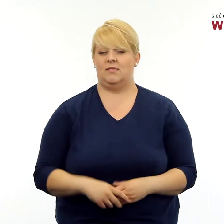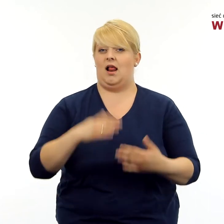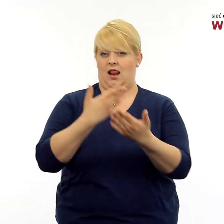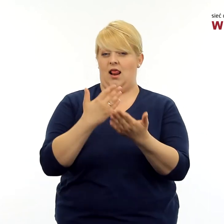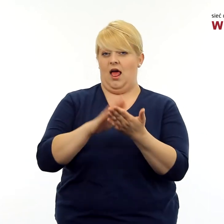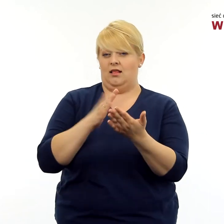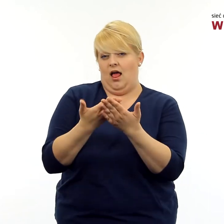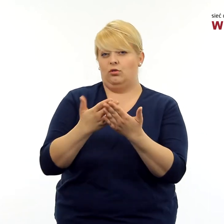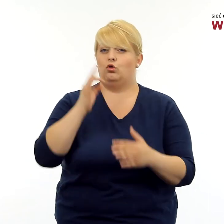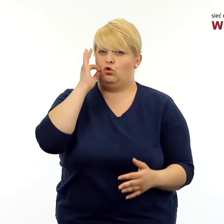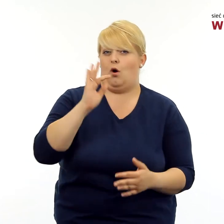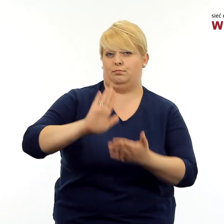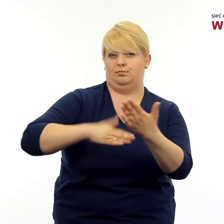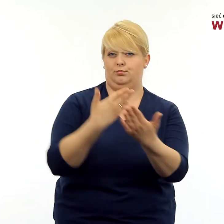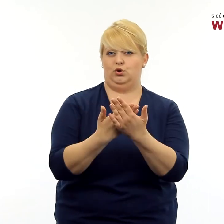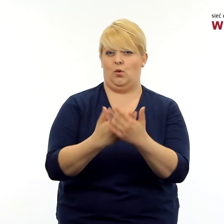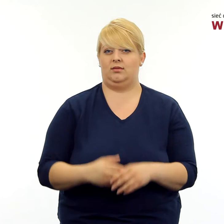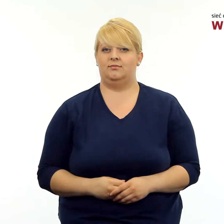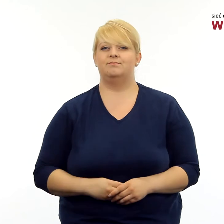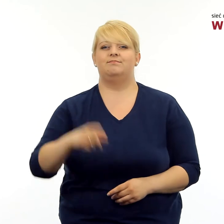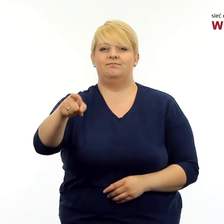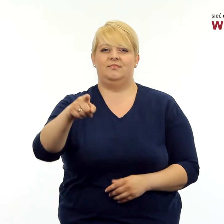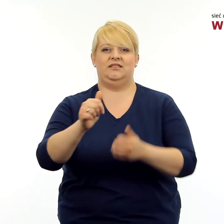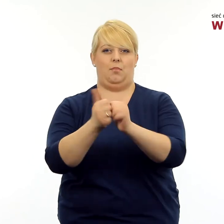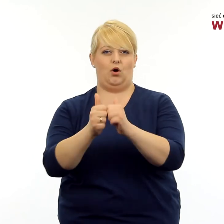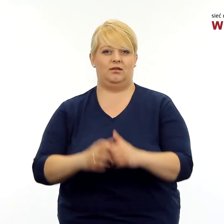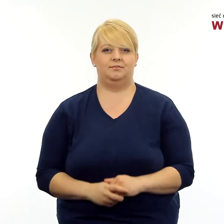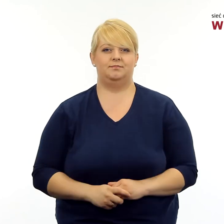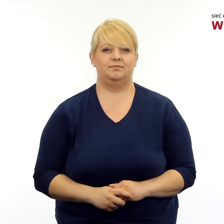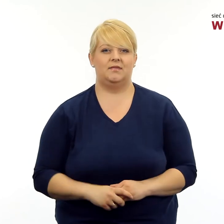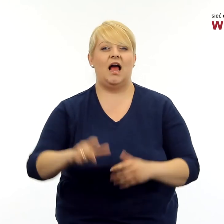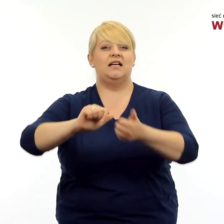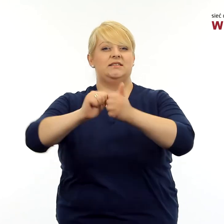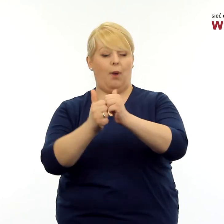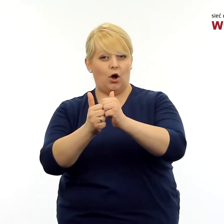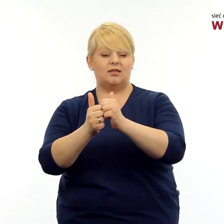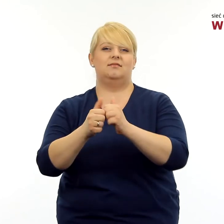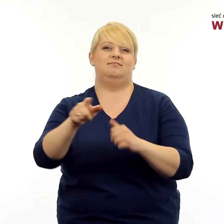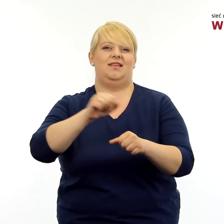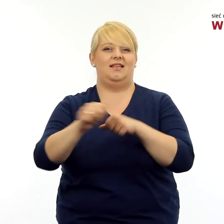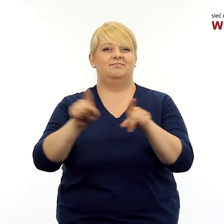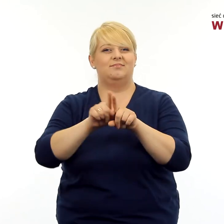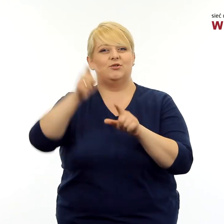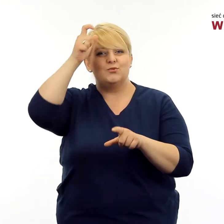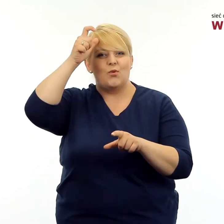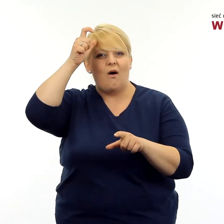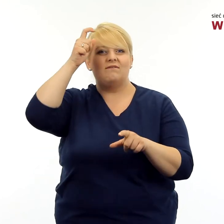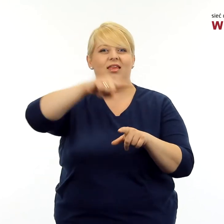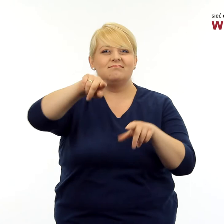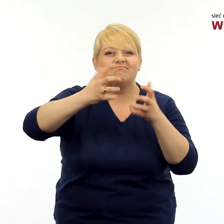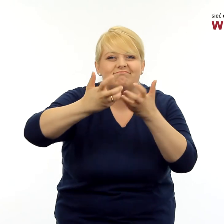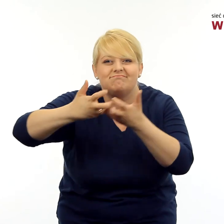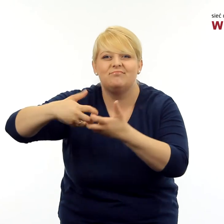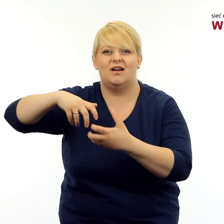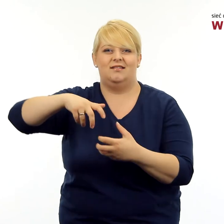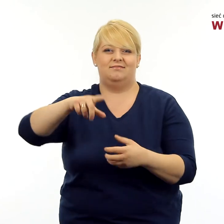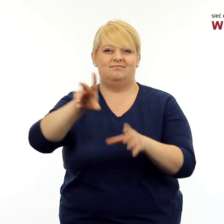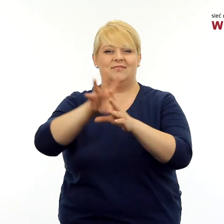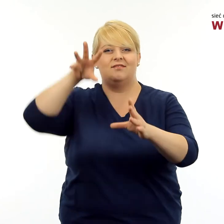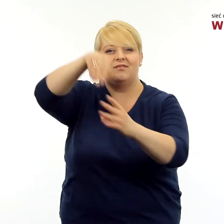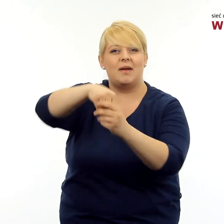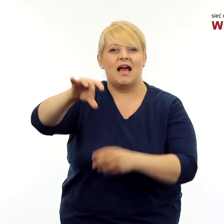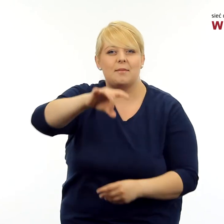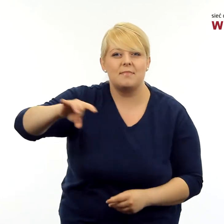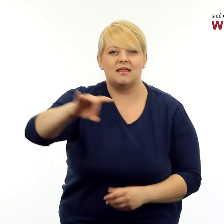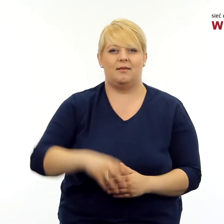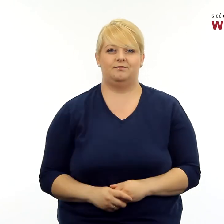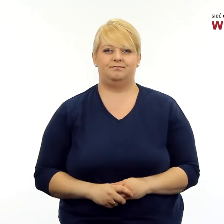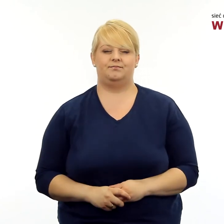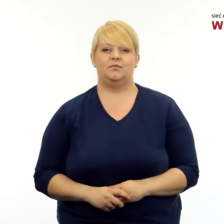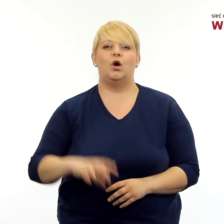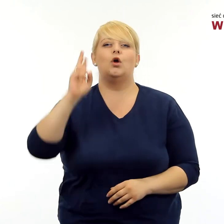Dobrym przykładem takiej dziedziny jest sport i jego uspołecznienie w gminie.